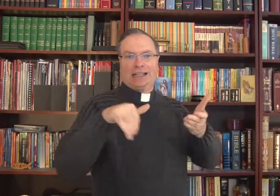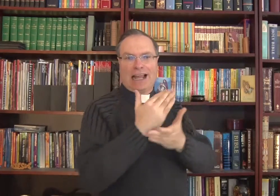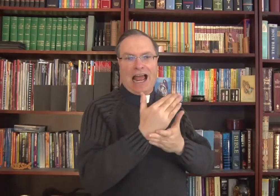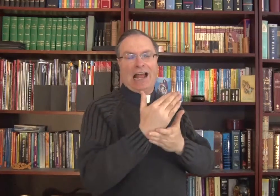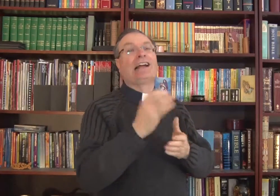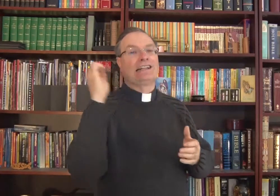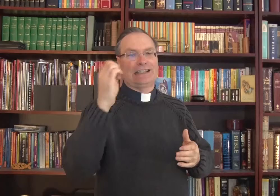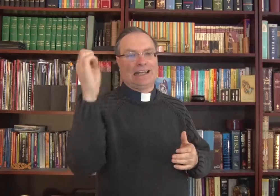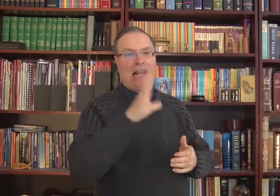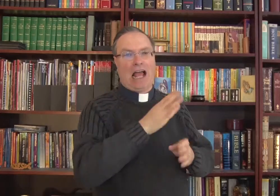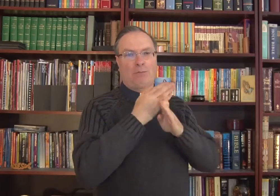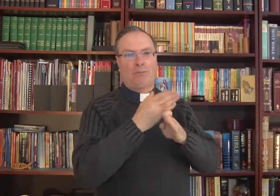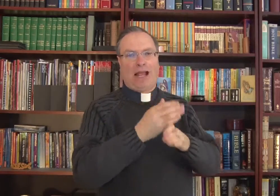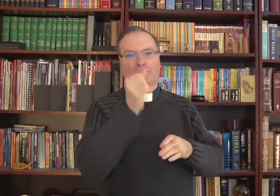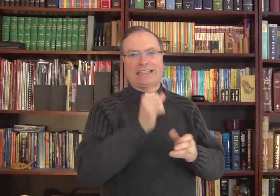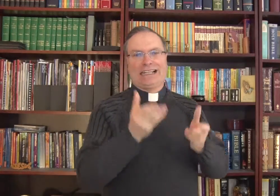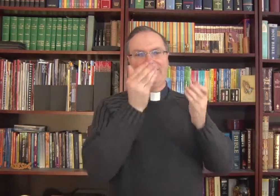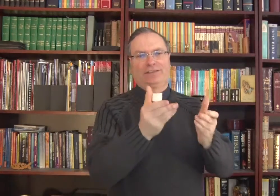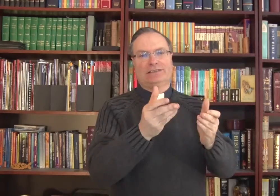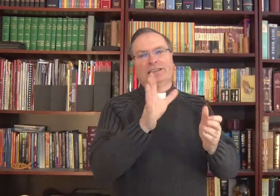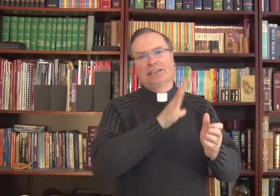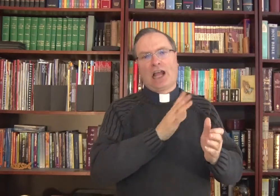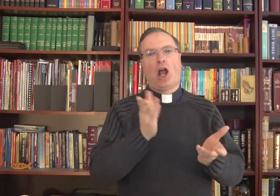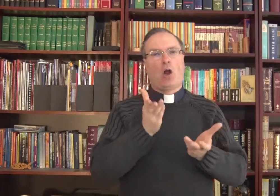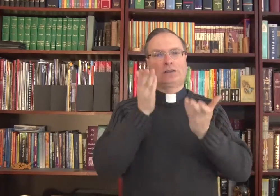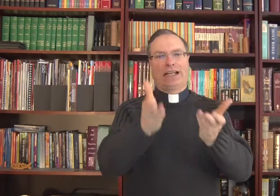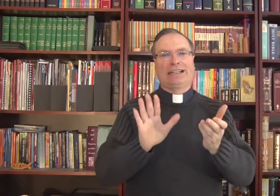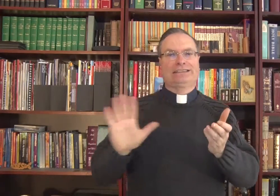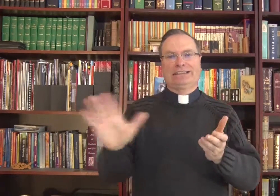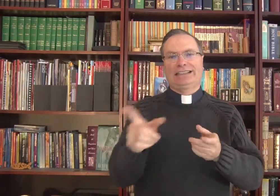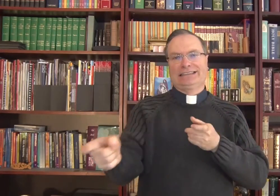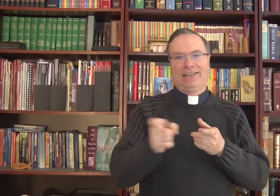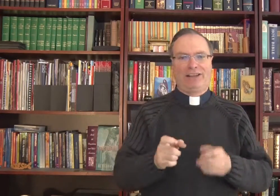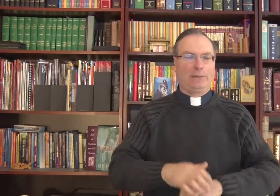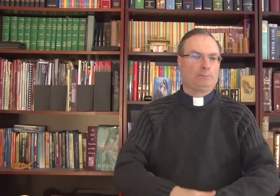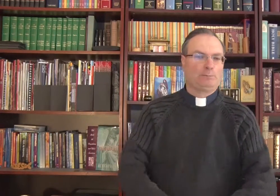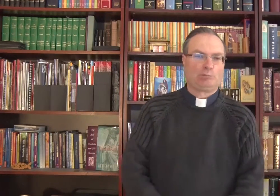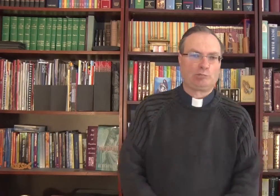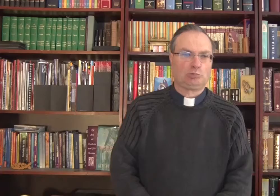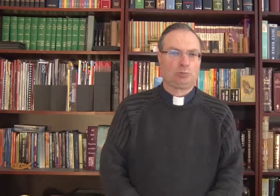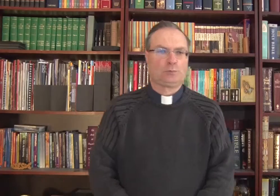car l'Éternel a préparé un sacrifice, il a consacré ses invités.»